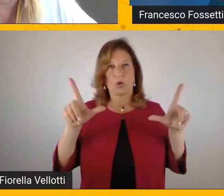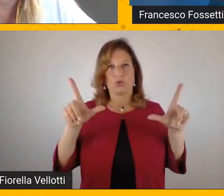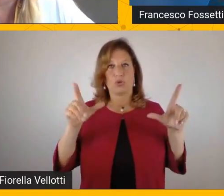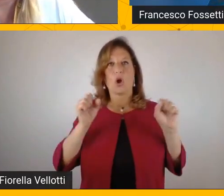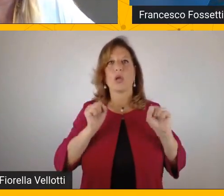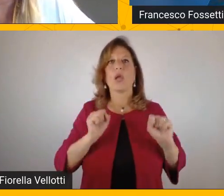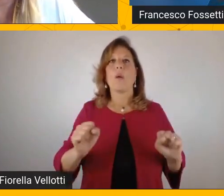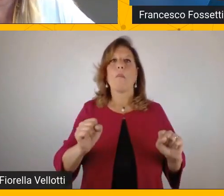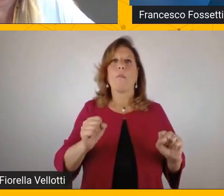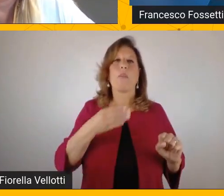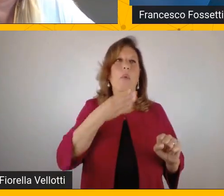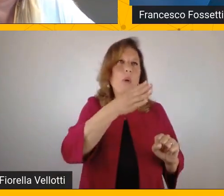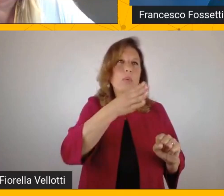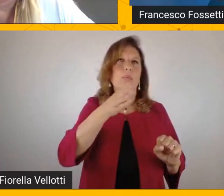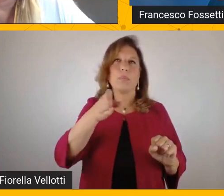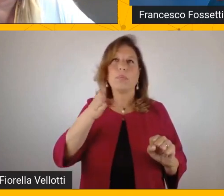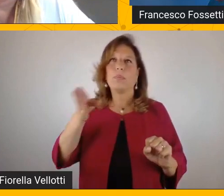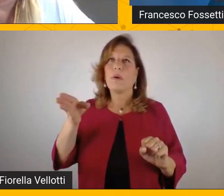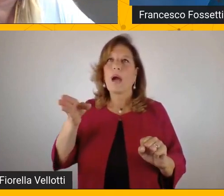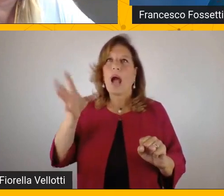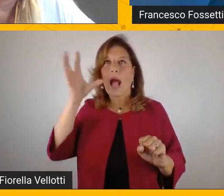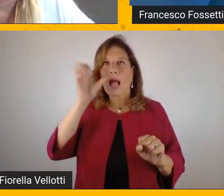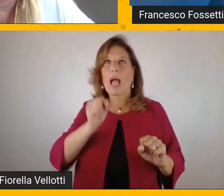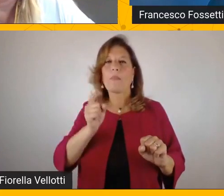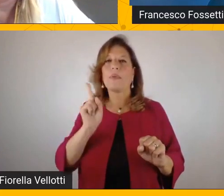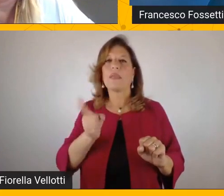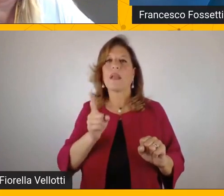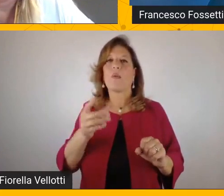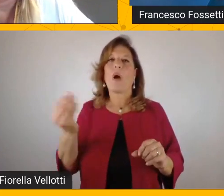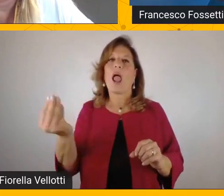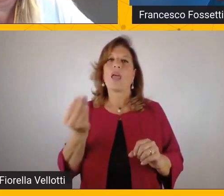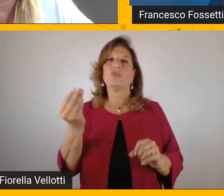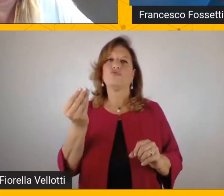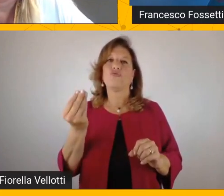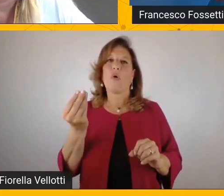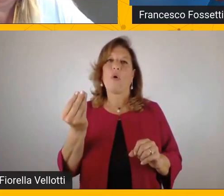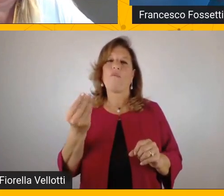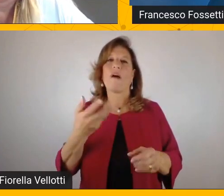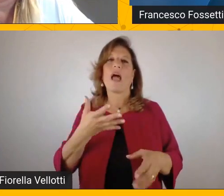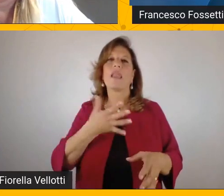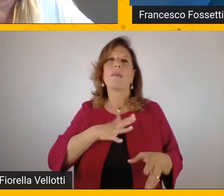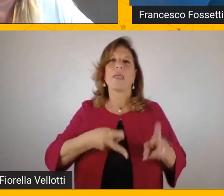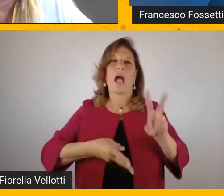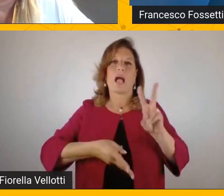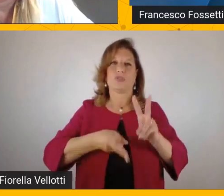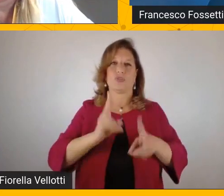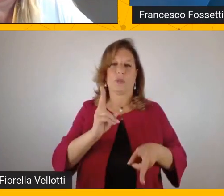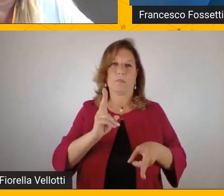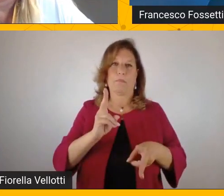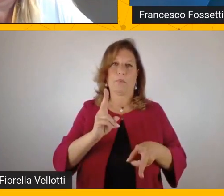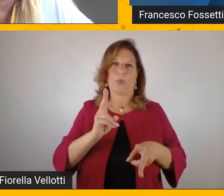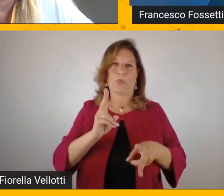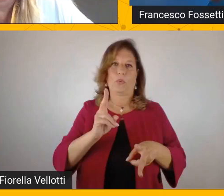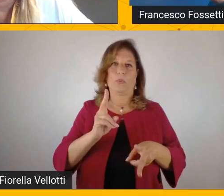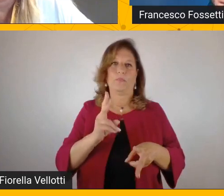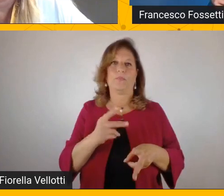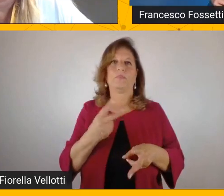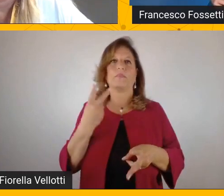eh diciamo le preferenze dei più giovani. È molto facile che uno che arriva su quelle